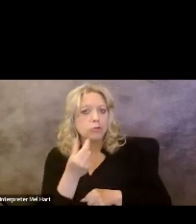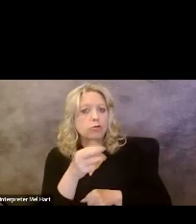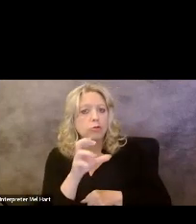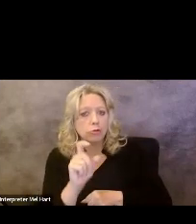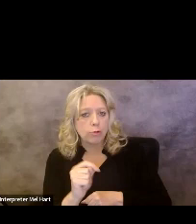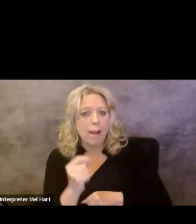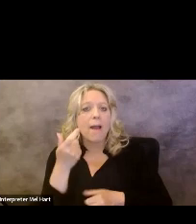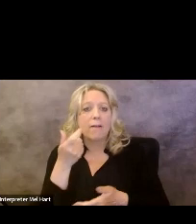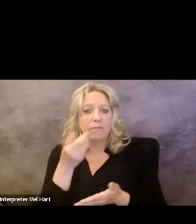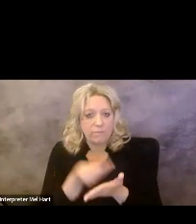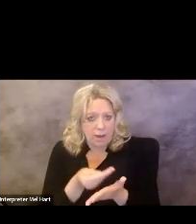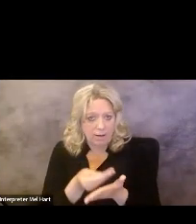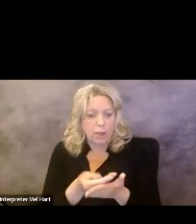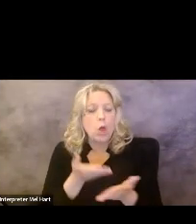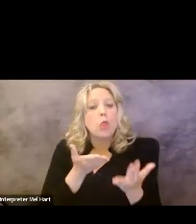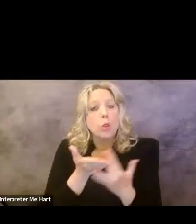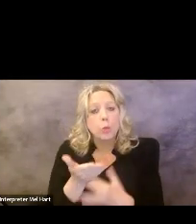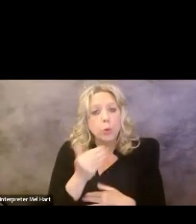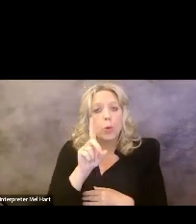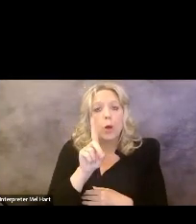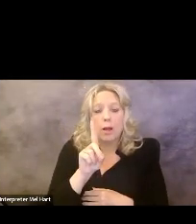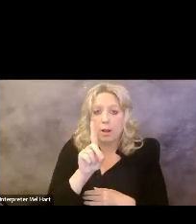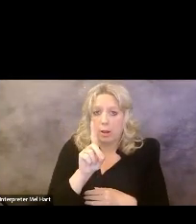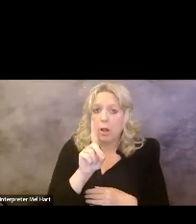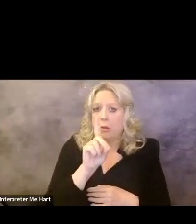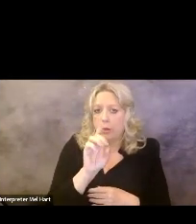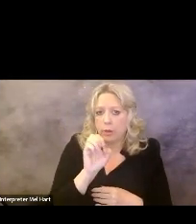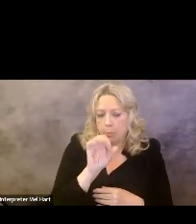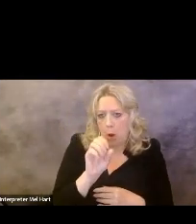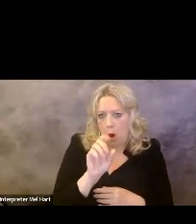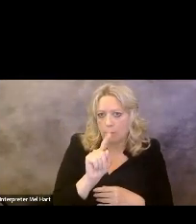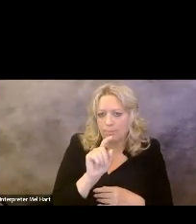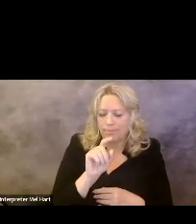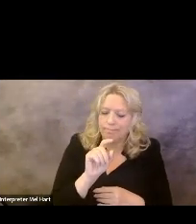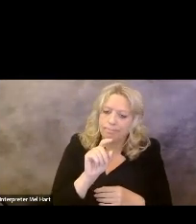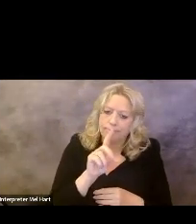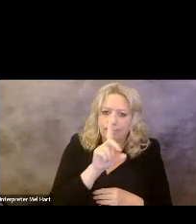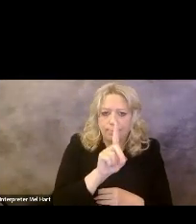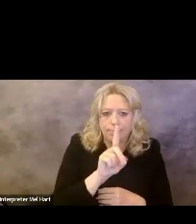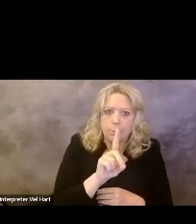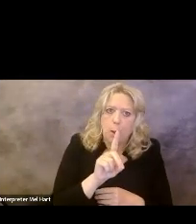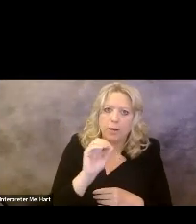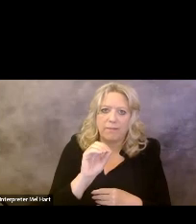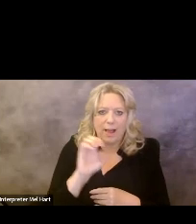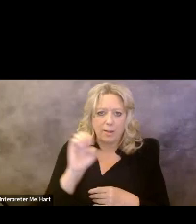Departamento de Educación de California para servir a esa región, reciben apoyo a través del Departamento